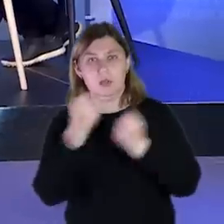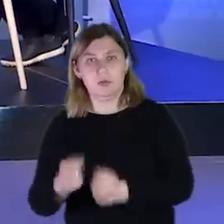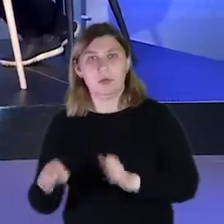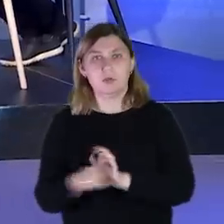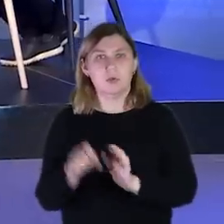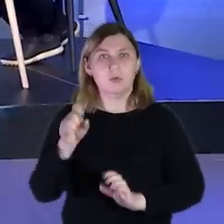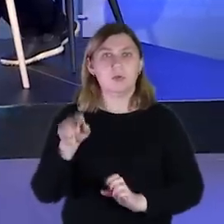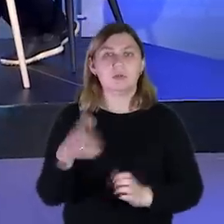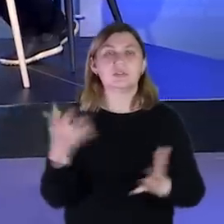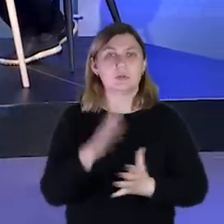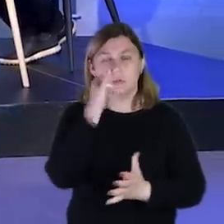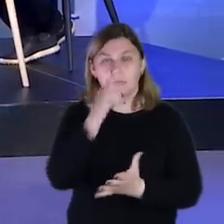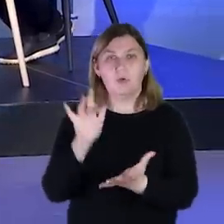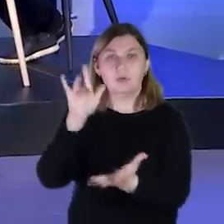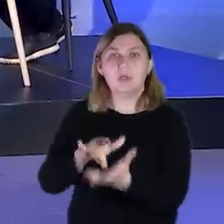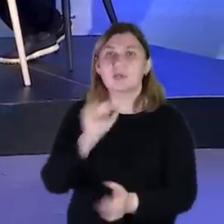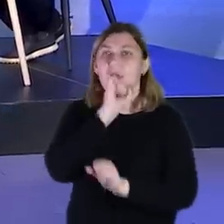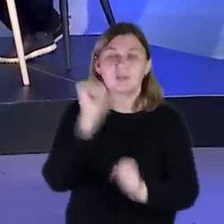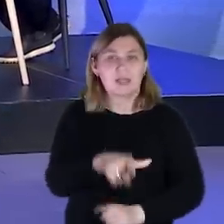chutoru, do którego nie można było dotrzeć, to nich po prostu o nim nie wiedział,